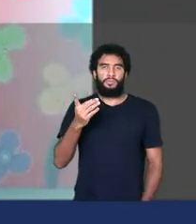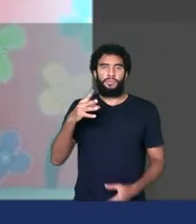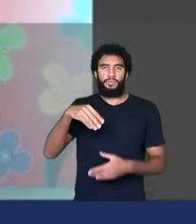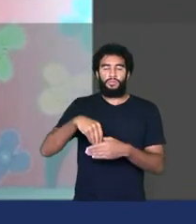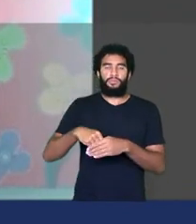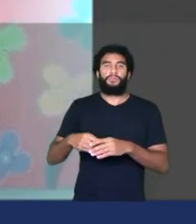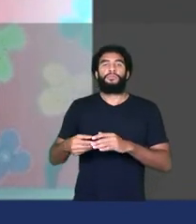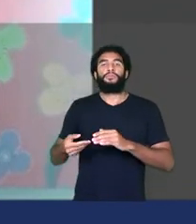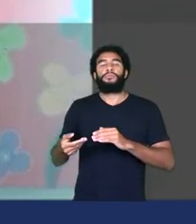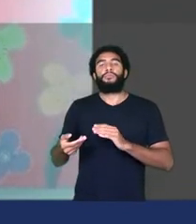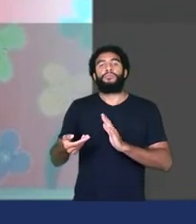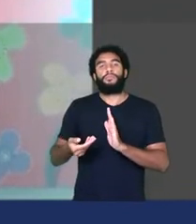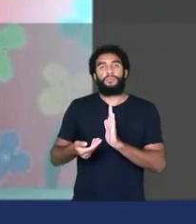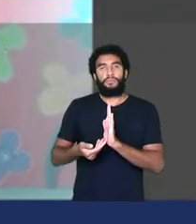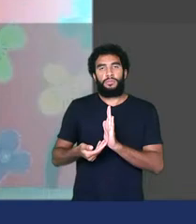QUE ESTÃO NESSA CASA. JUNTO COM AS FORÇAS ARMADAS QUE